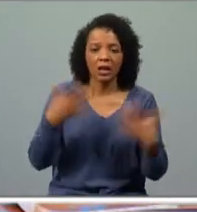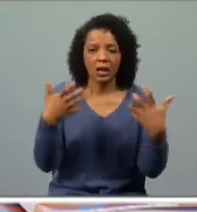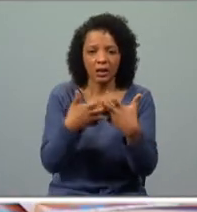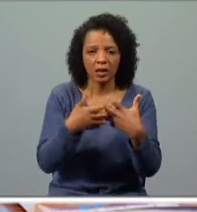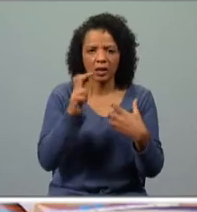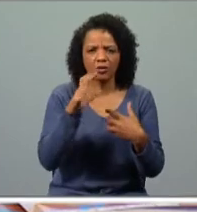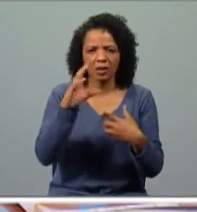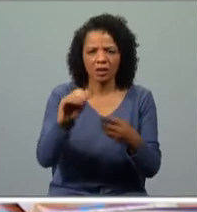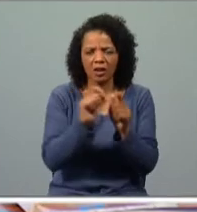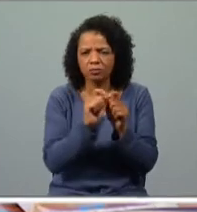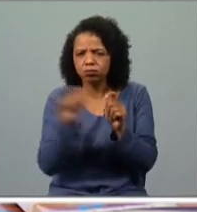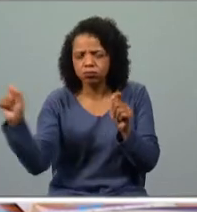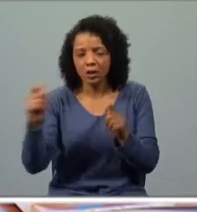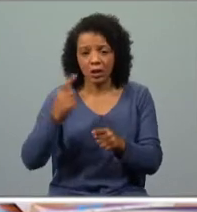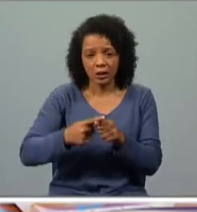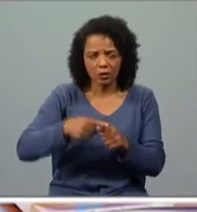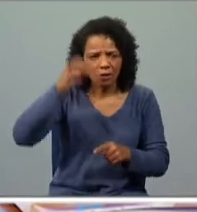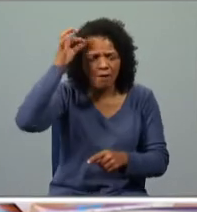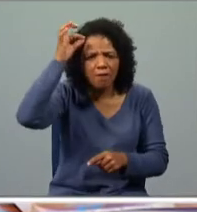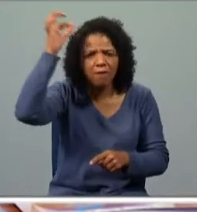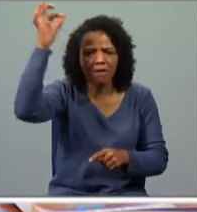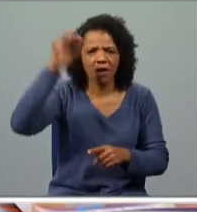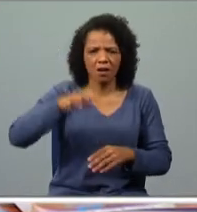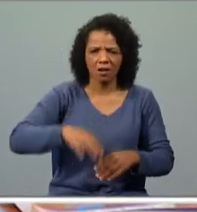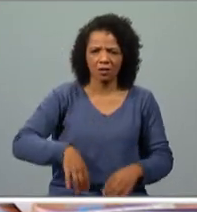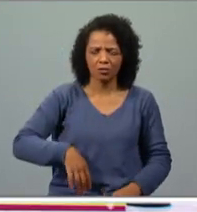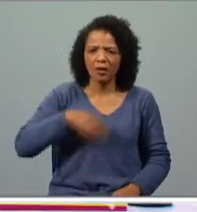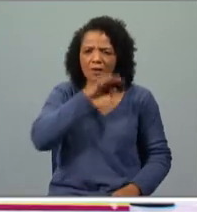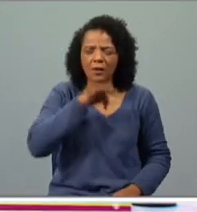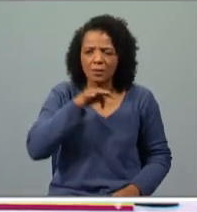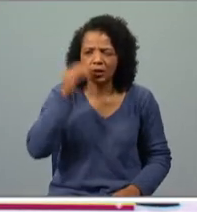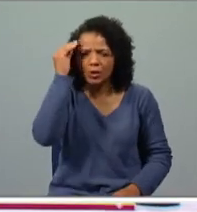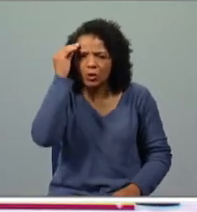os gregos já estavam fartos e cheios de saudades da sua família então eles que 希臘人已經受夠了想念你的家人，所以他們